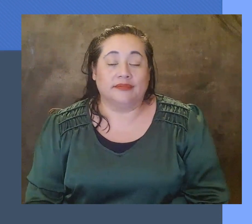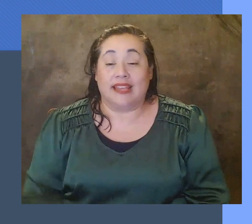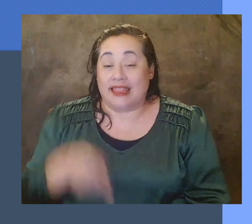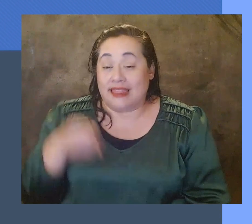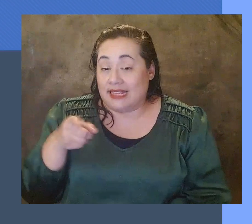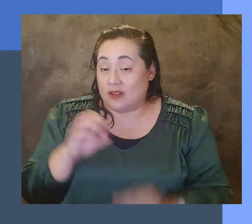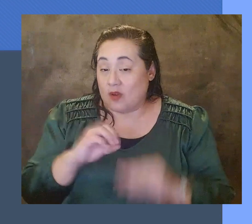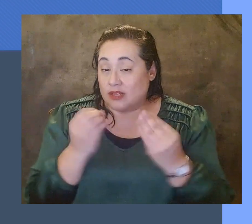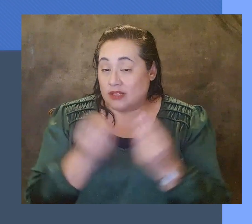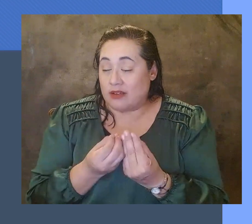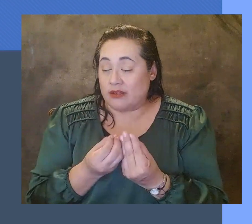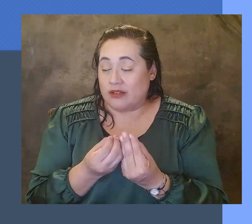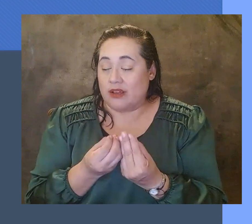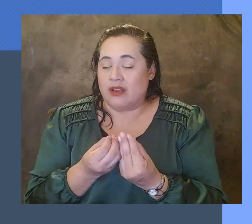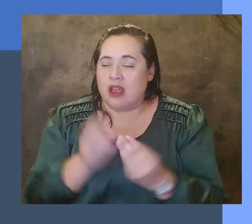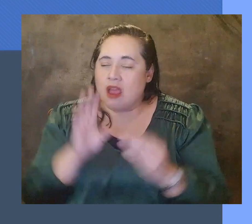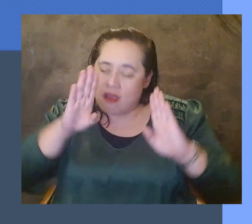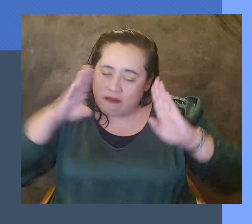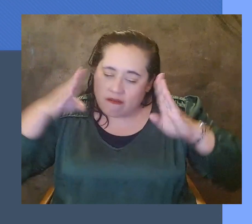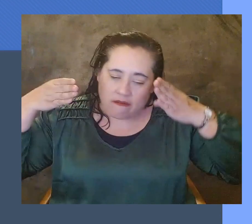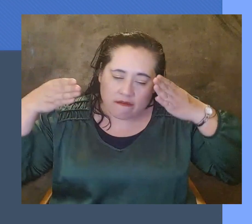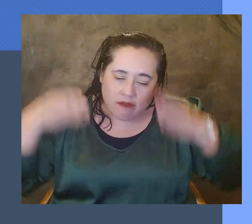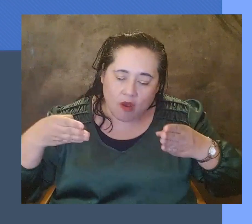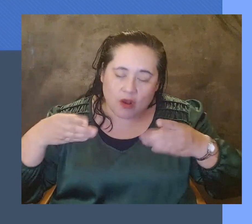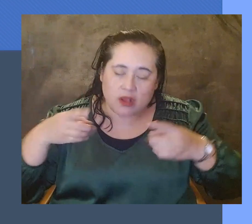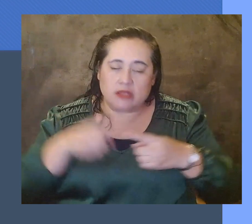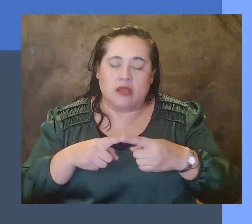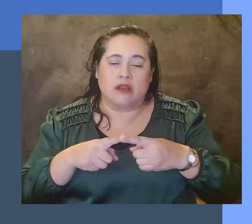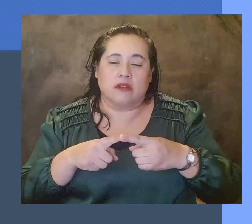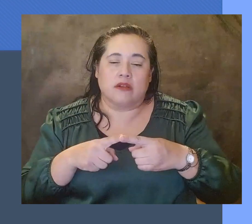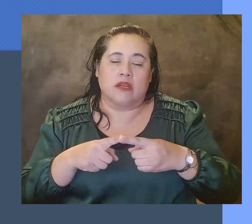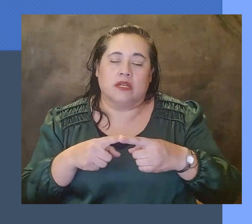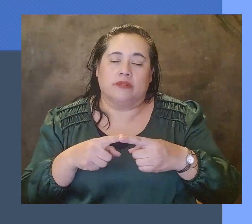Está organización se enfoca en el crecimiento de ...